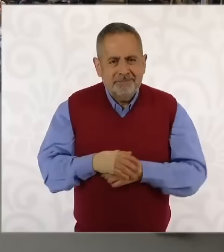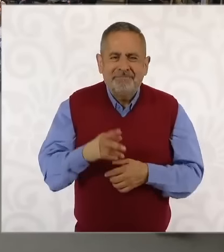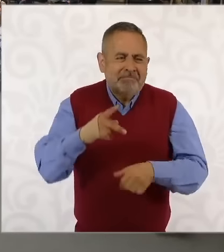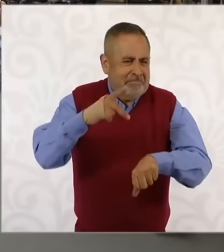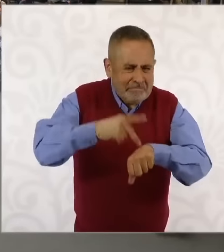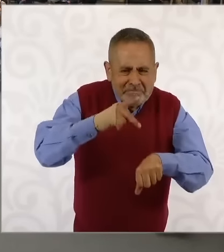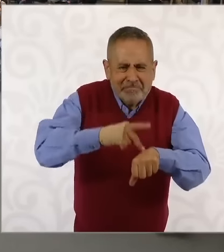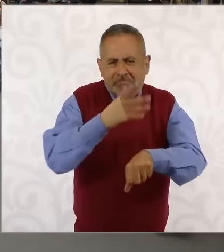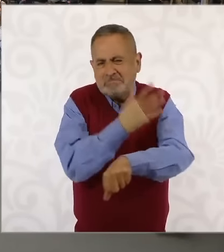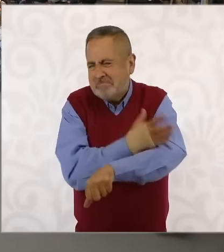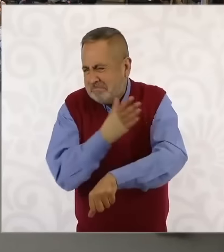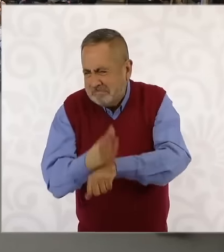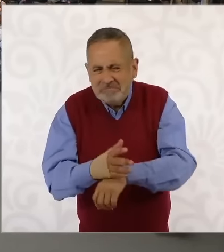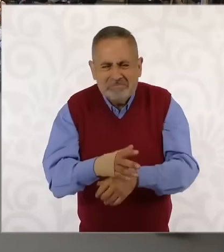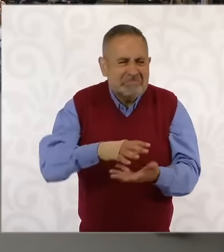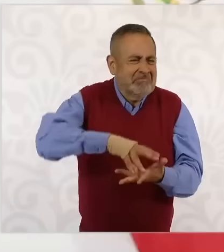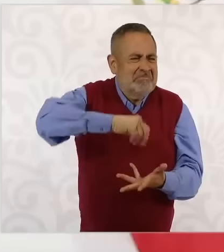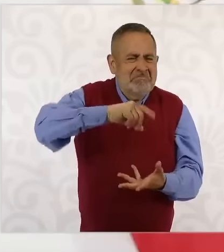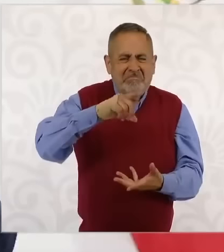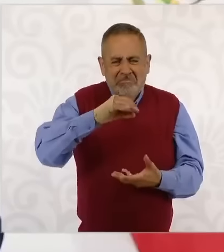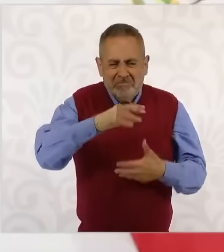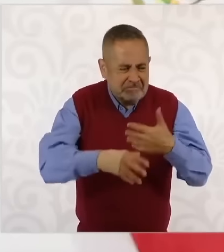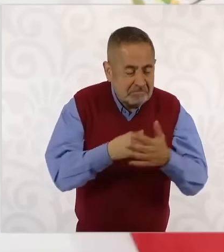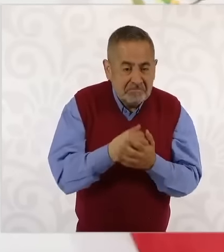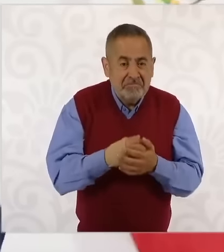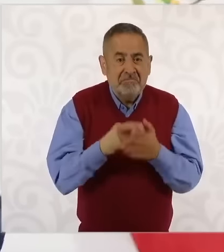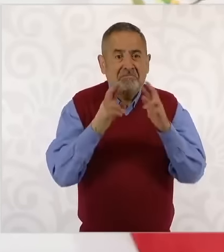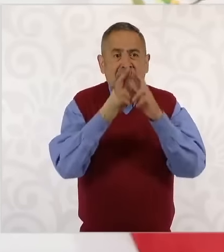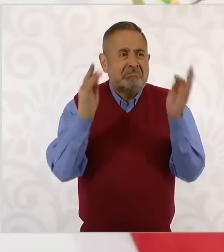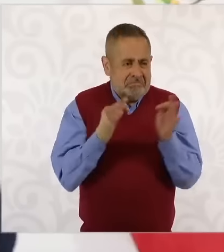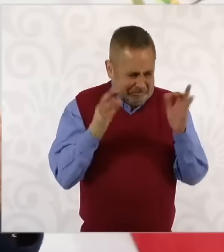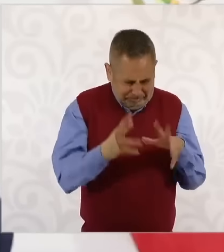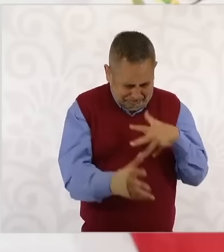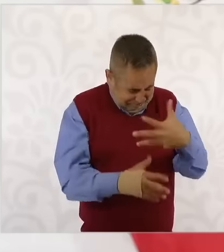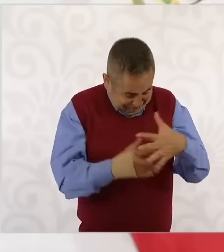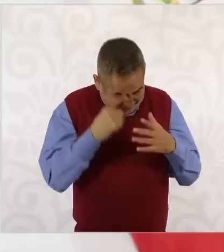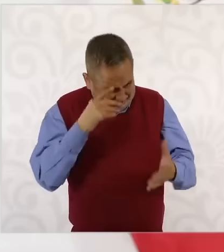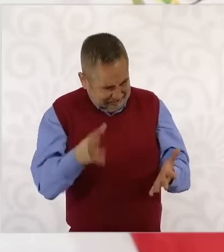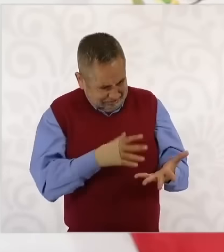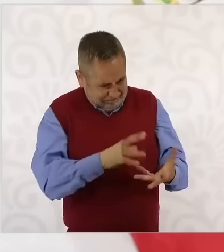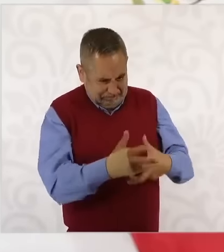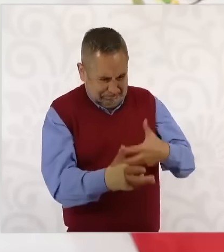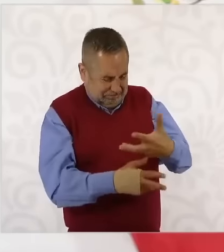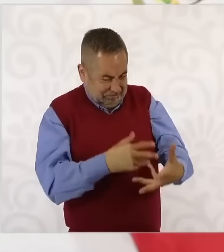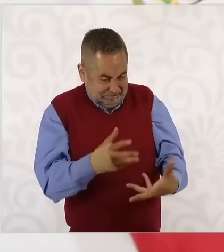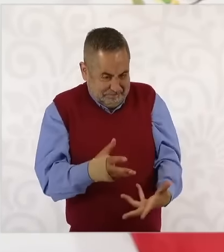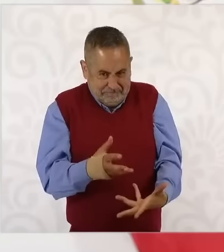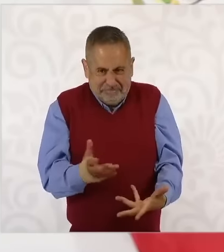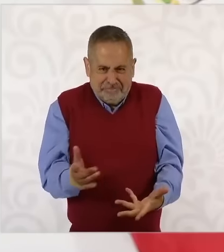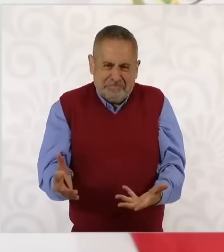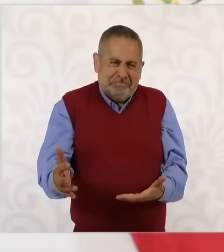palos, lodo hasta un refrigerador, una estufa eh que ya no sirve. ven y que se tiene que depositar